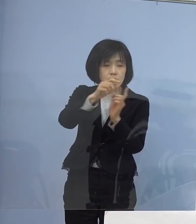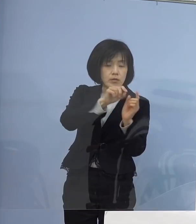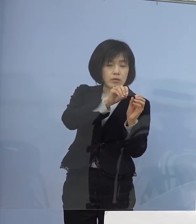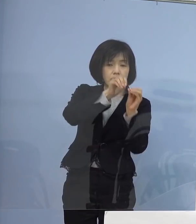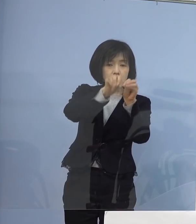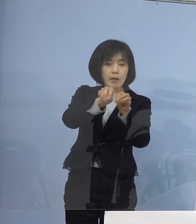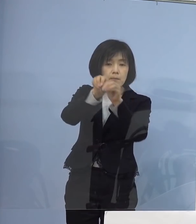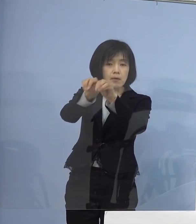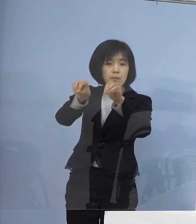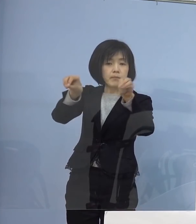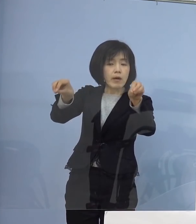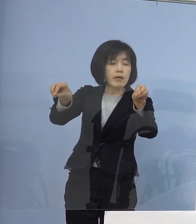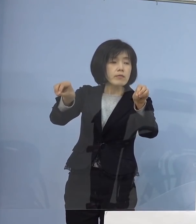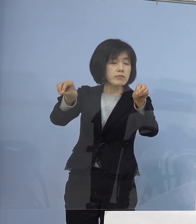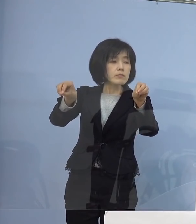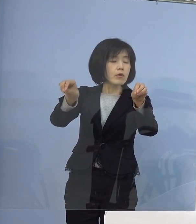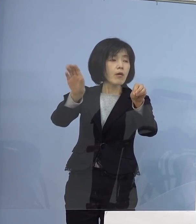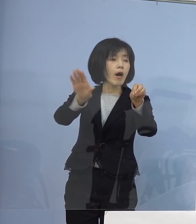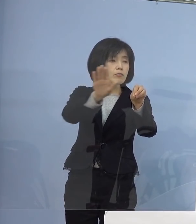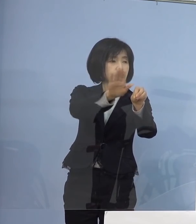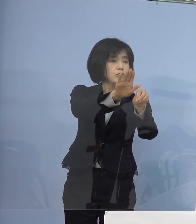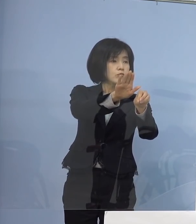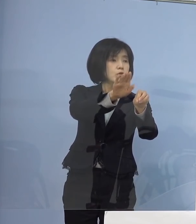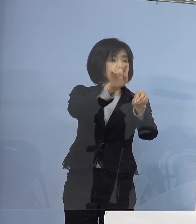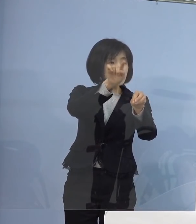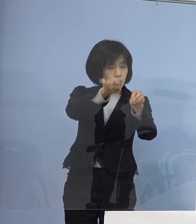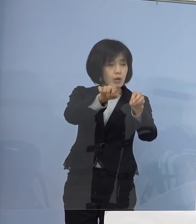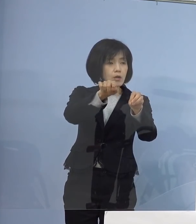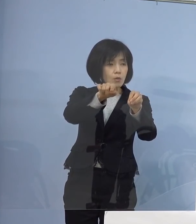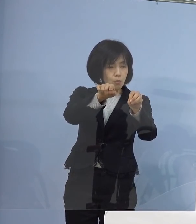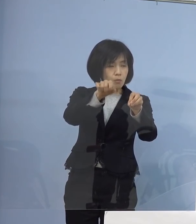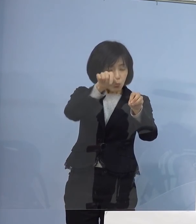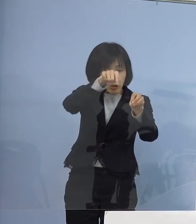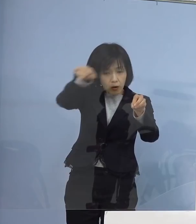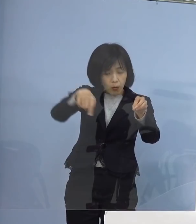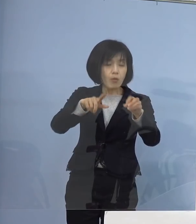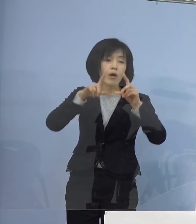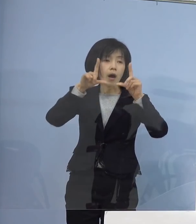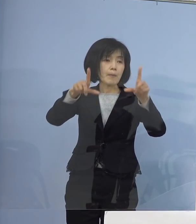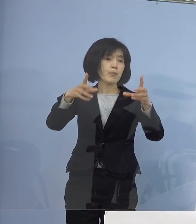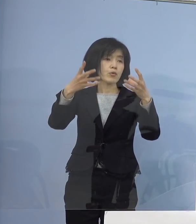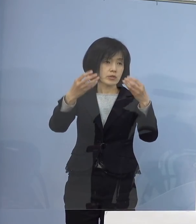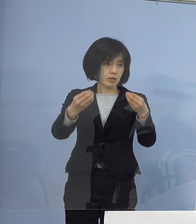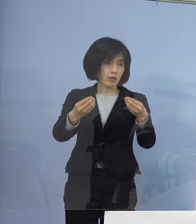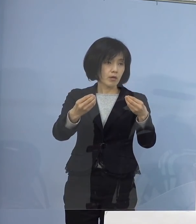こうしたカテゴリーをあえて申し上げたということです その方が分かりやすい